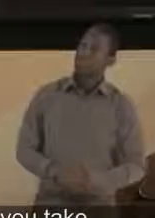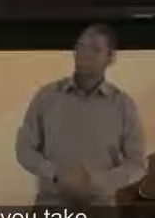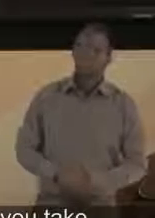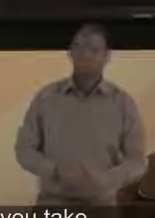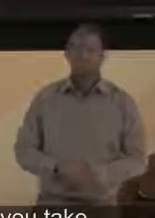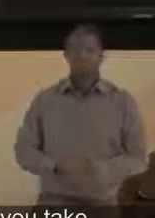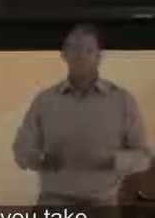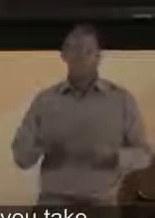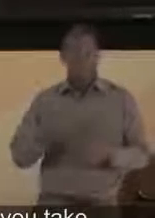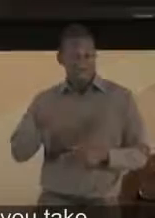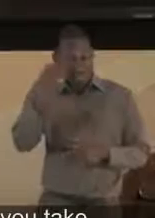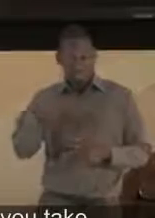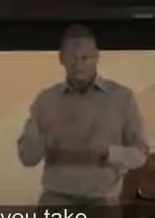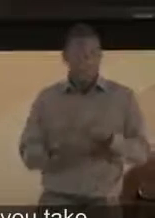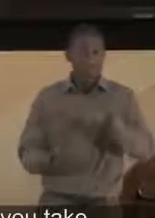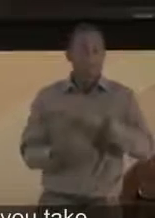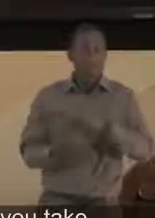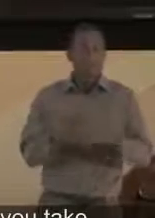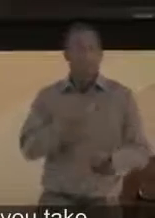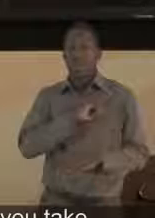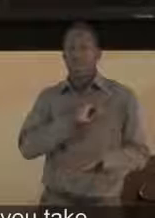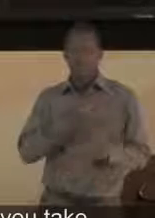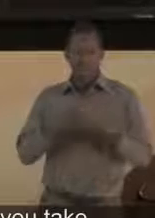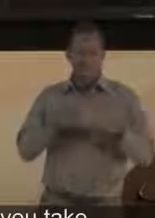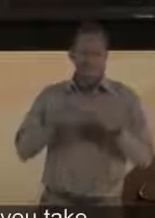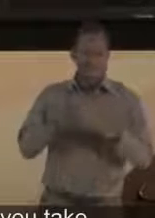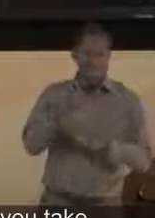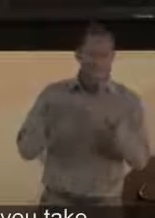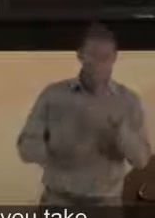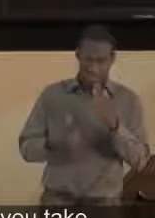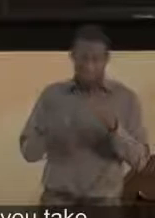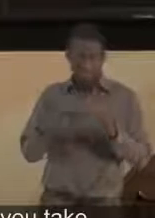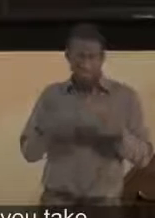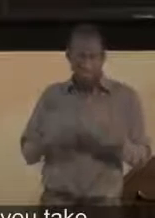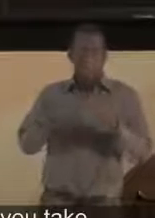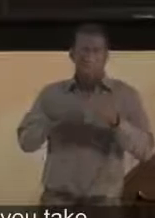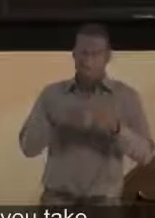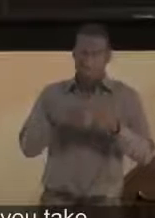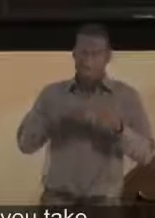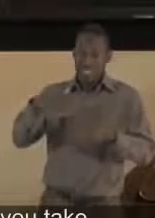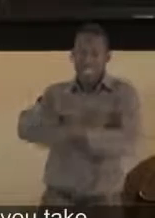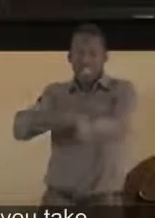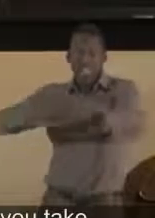لأنه إذا نظرنا إلى الإعاقة مثلما يفعل المجتمع